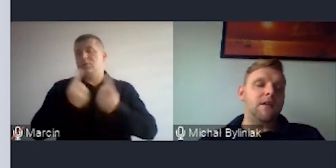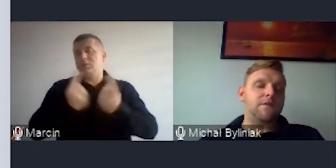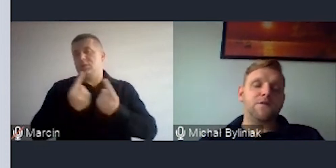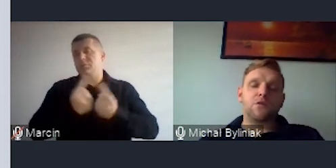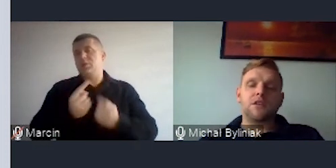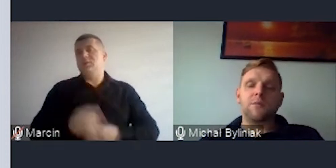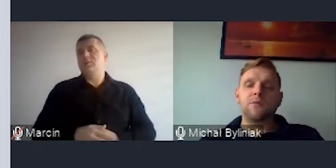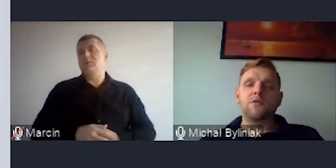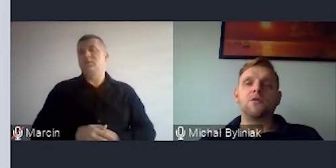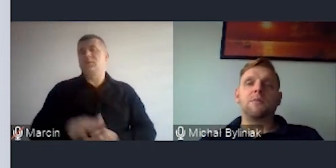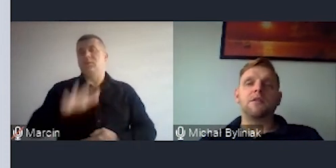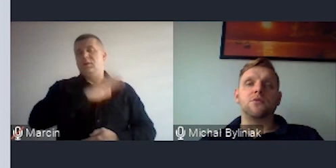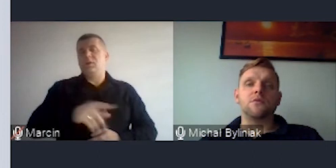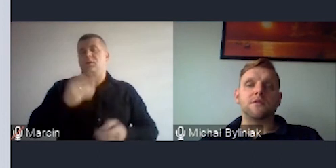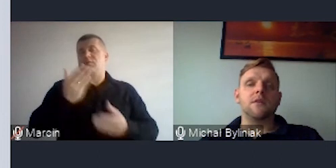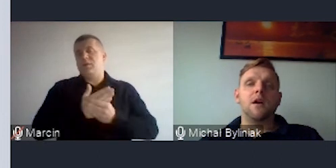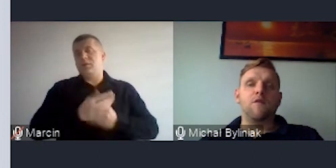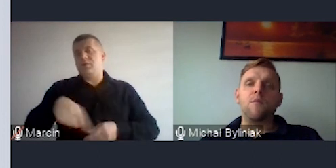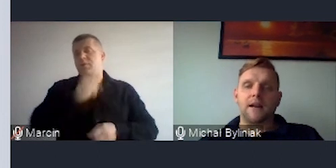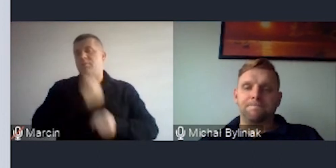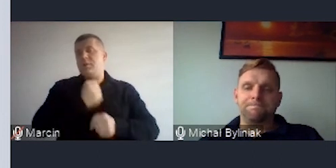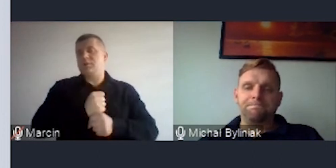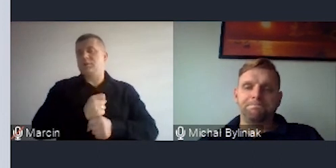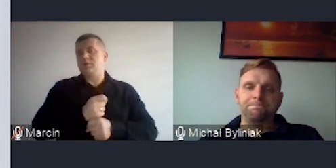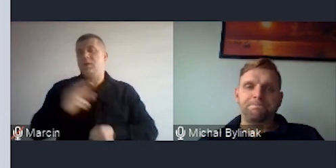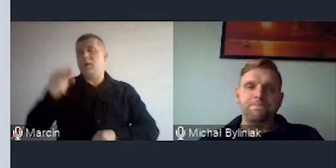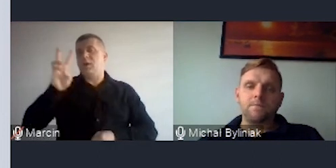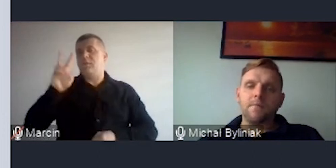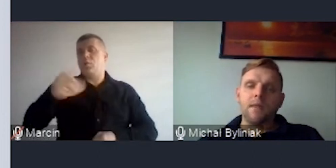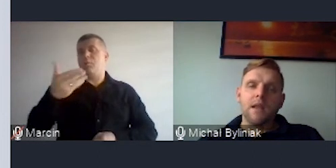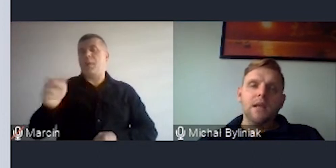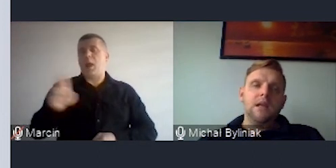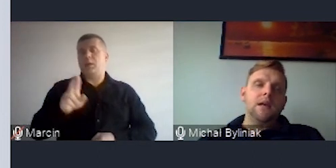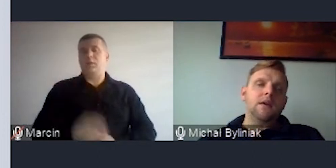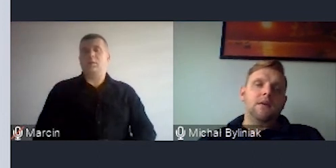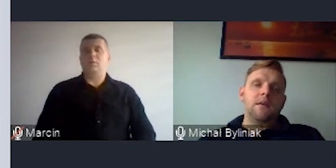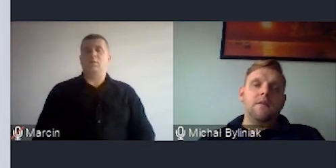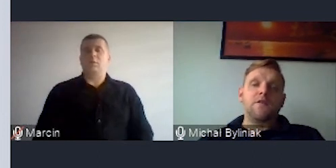Wśród tych podmiotów, które pracują z WUMAR.